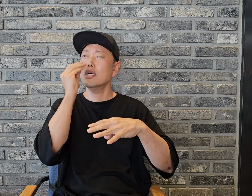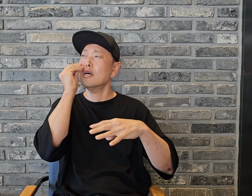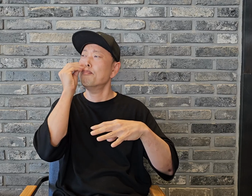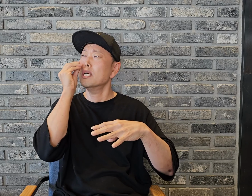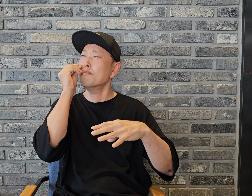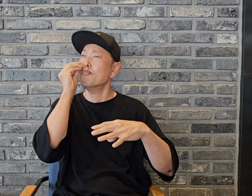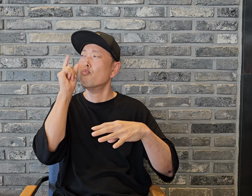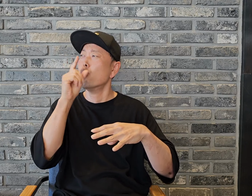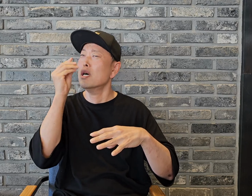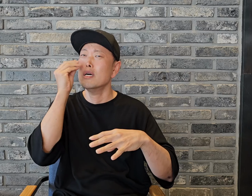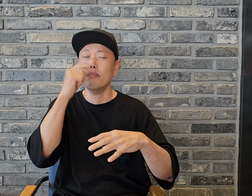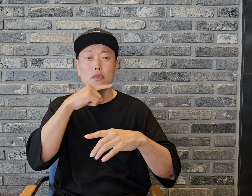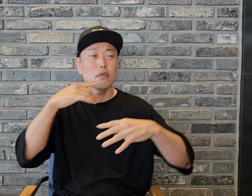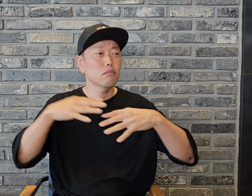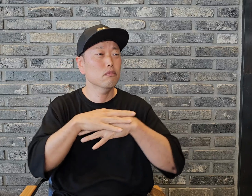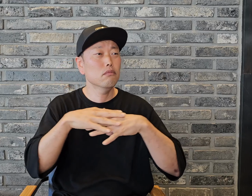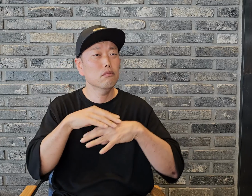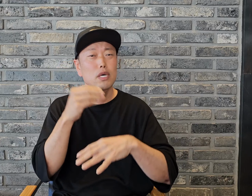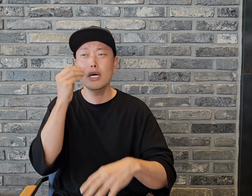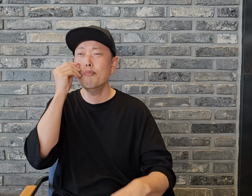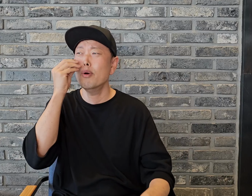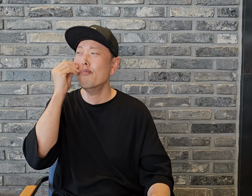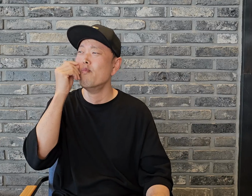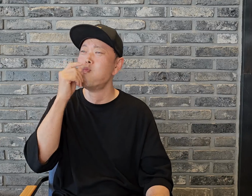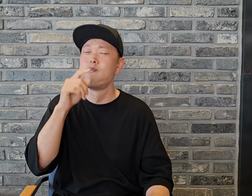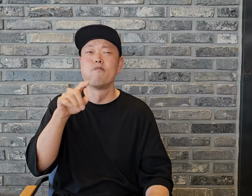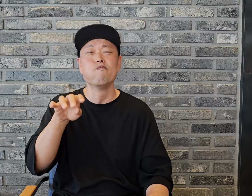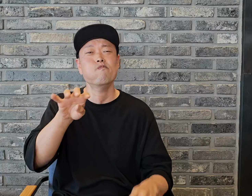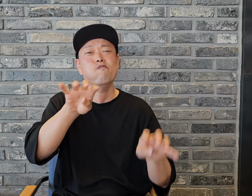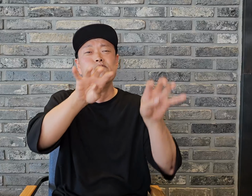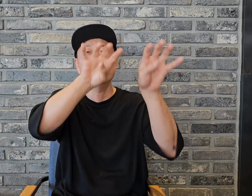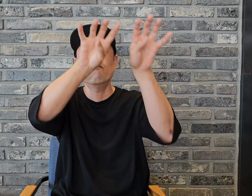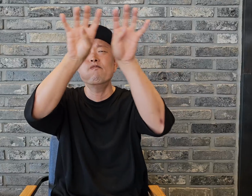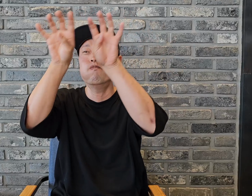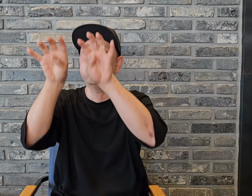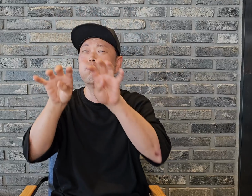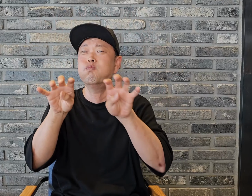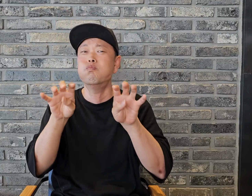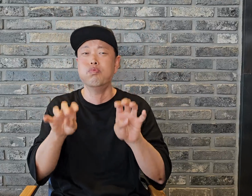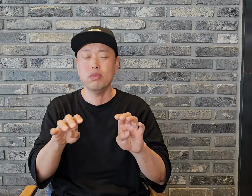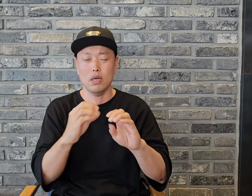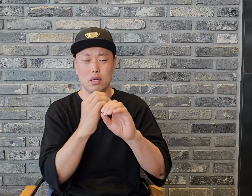Es wird so weit ausgedrückt, dass man sich kaum vorstellen kann, was es bedeuten würde, wenn dem Blutkreislauf das Zeichenwort „Öl“ hinzugefügt würde. Es wird seltsam.